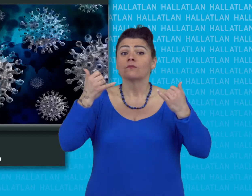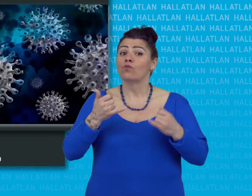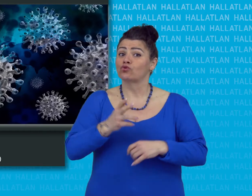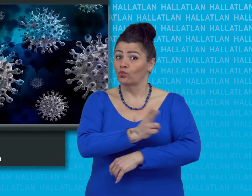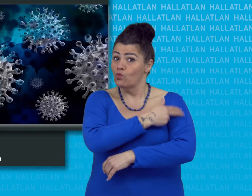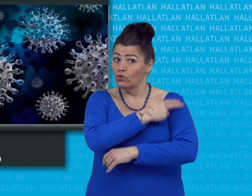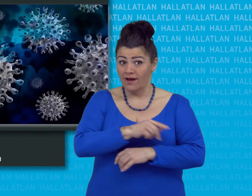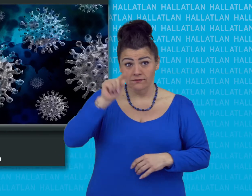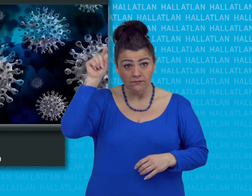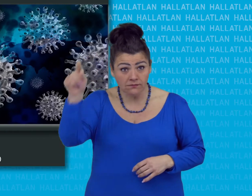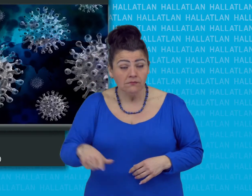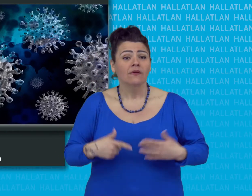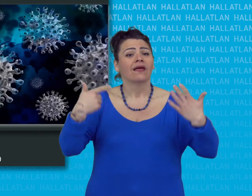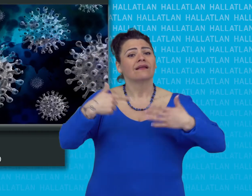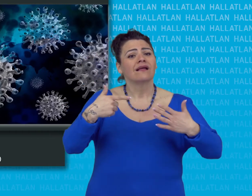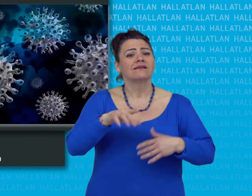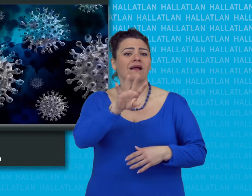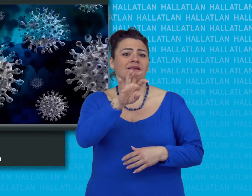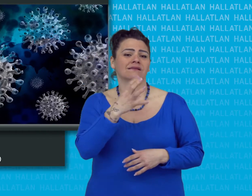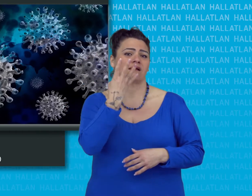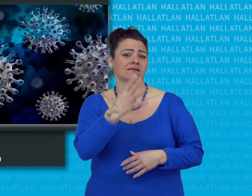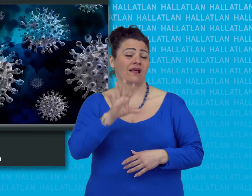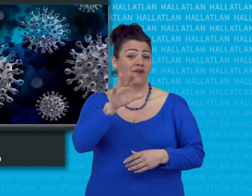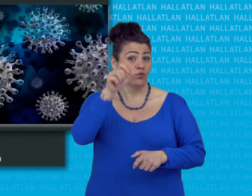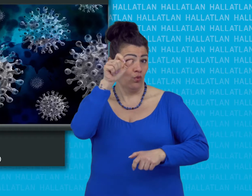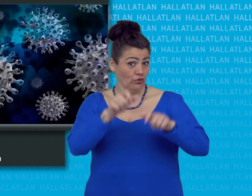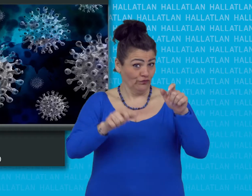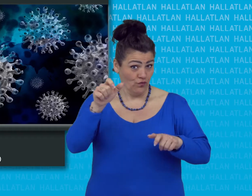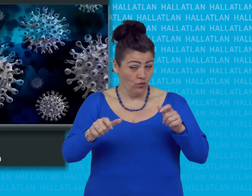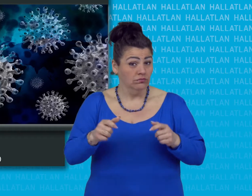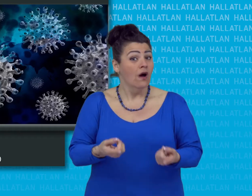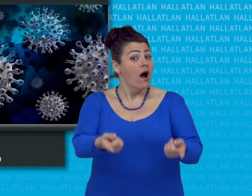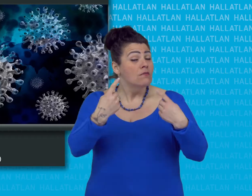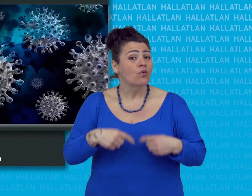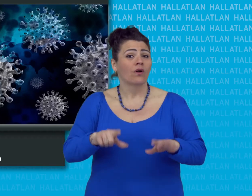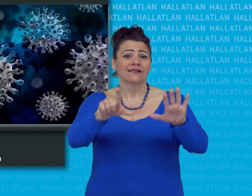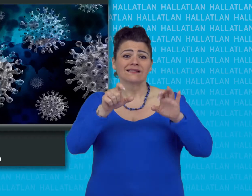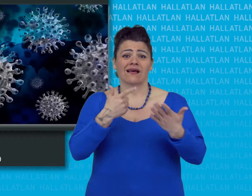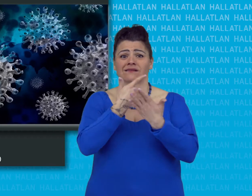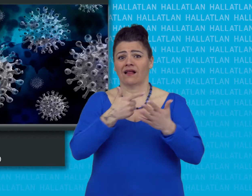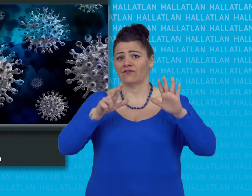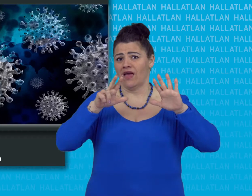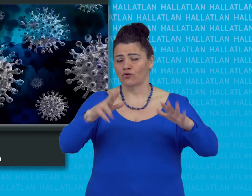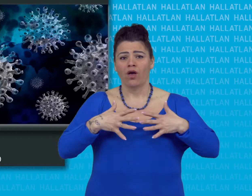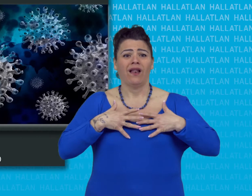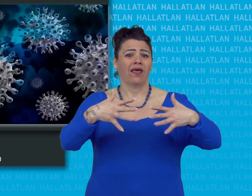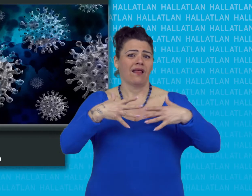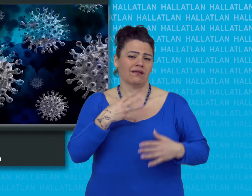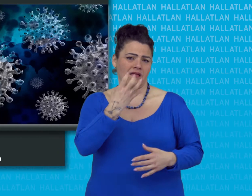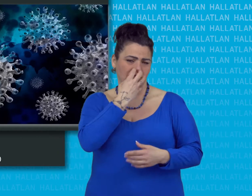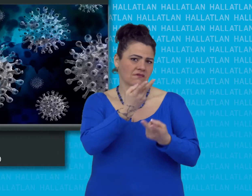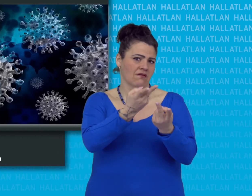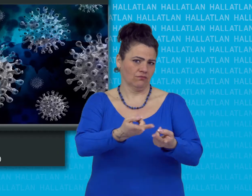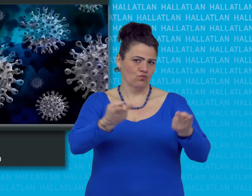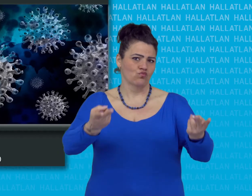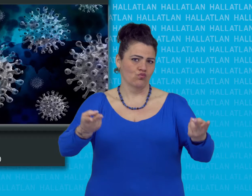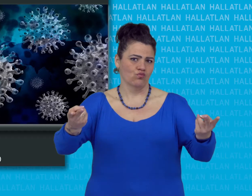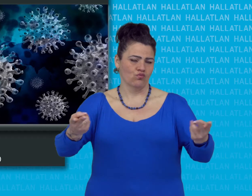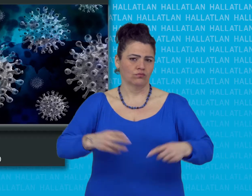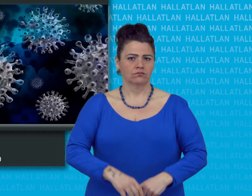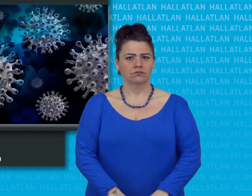7445 koronavírusos beteget ápoltak kórházban, közülük 778 -an voltak lélegeztetőgépen.